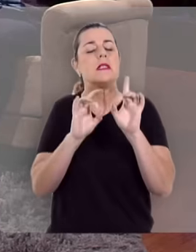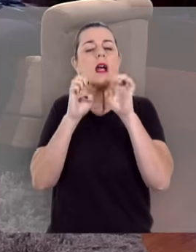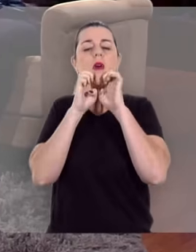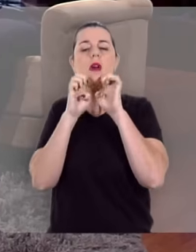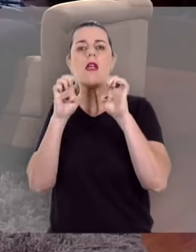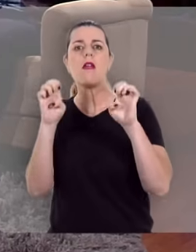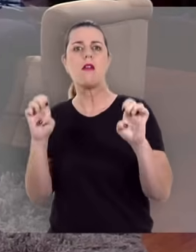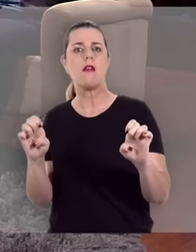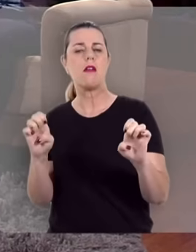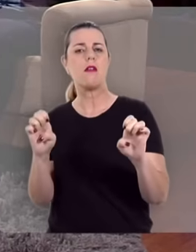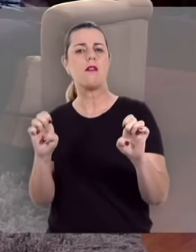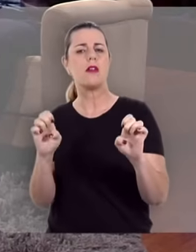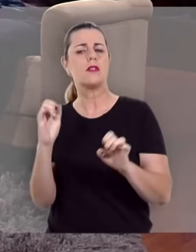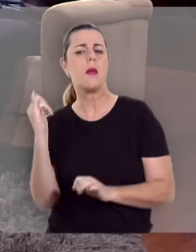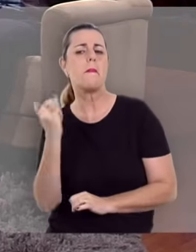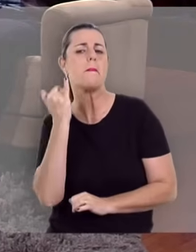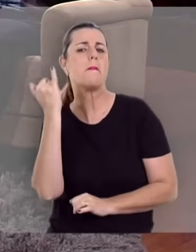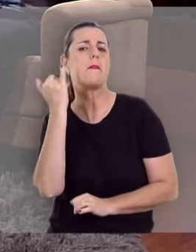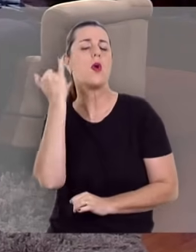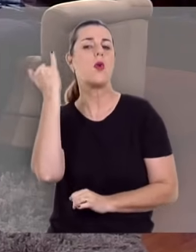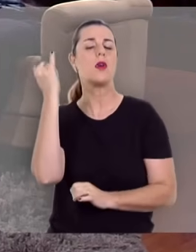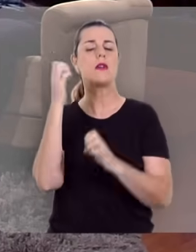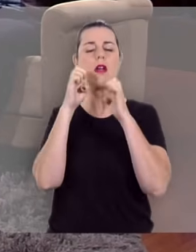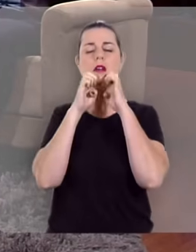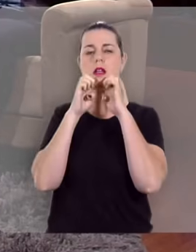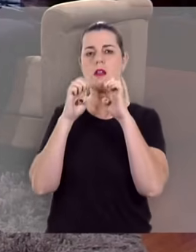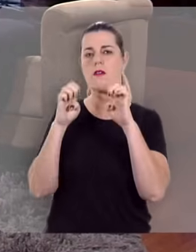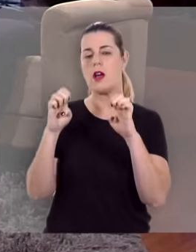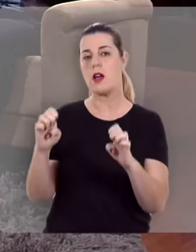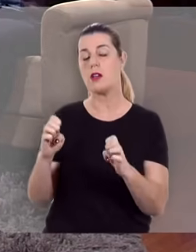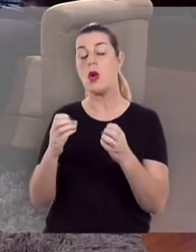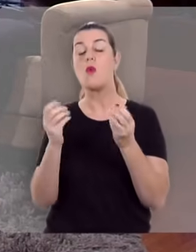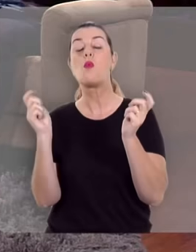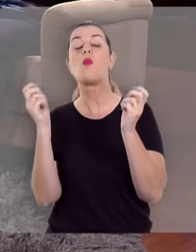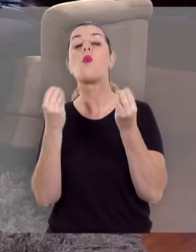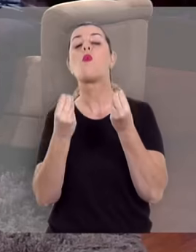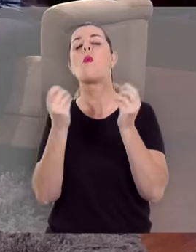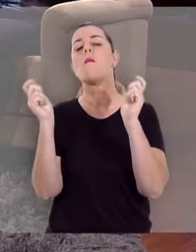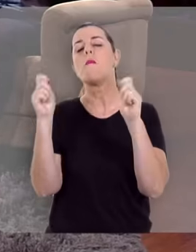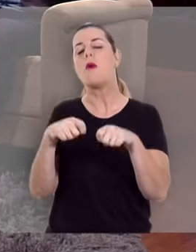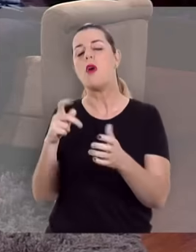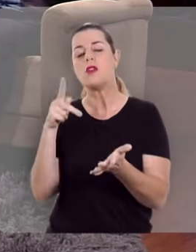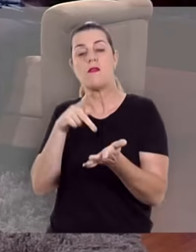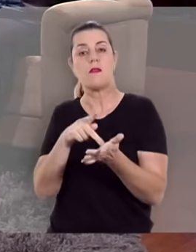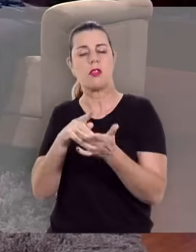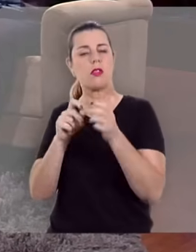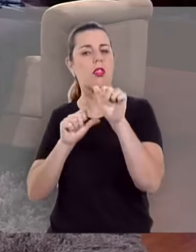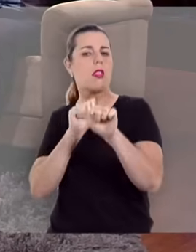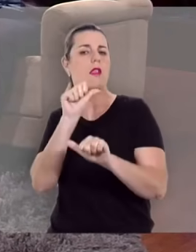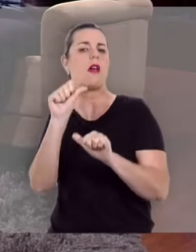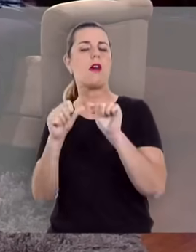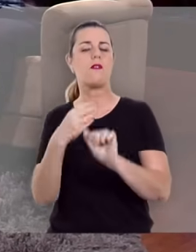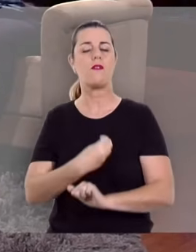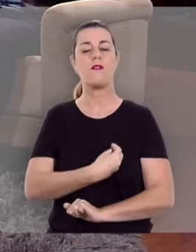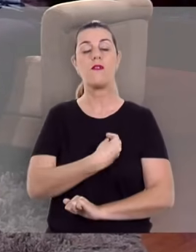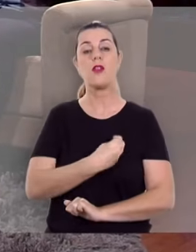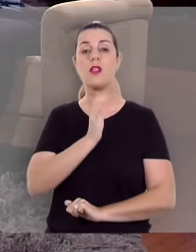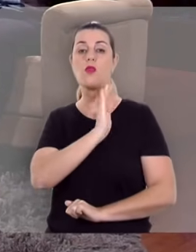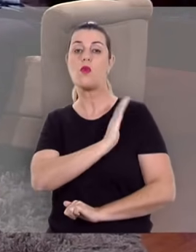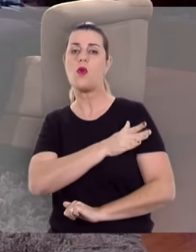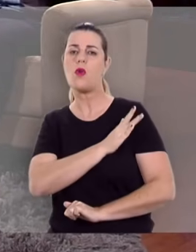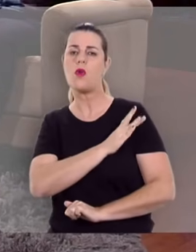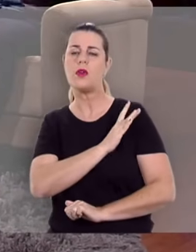Evangelho a importância do Evangelho como ele pode de fato transformar a vida e o coração afinal de